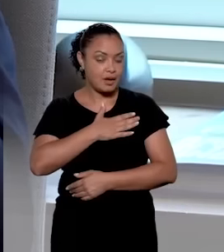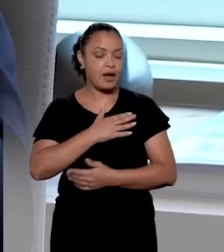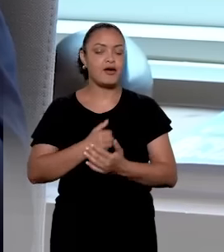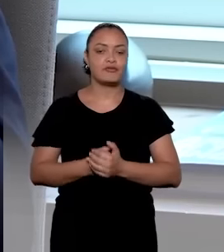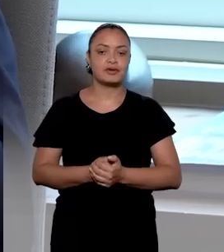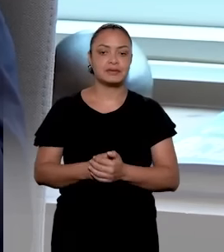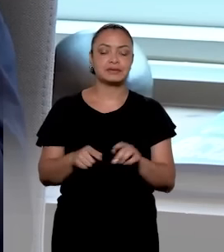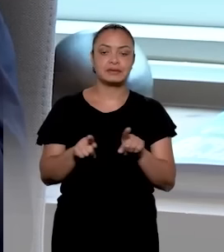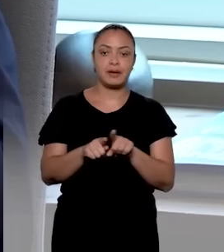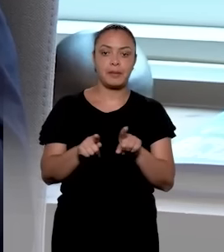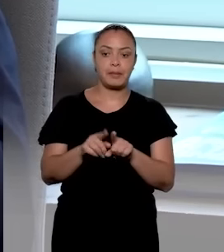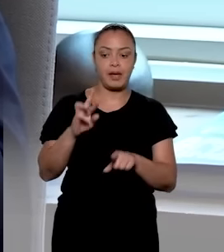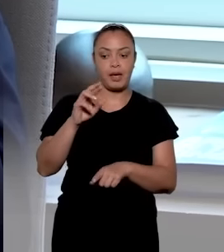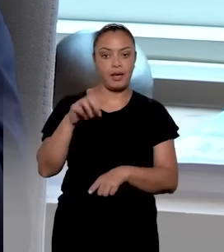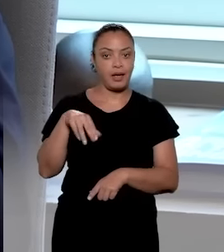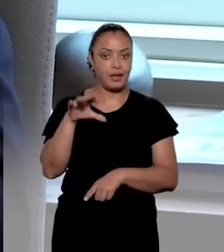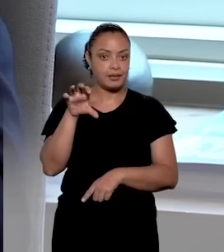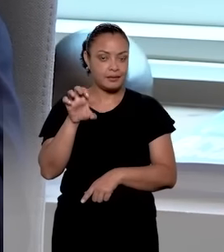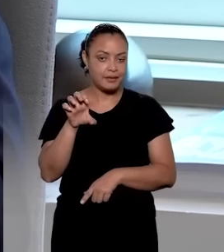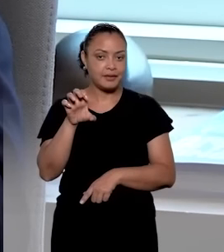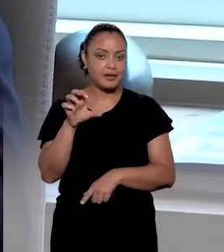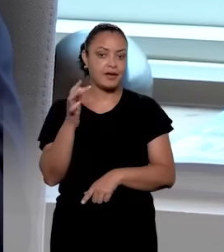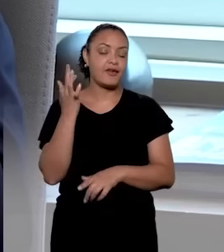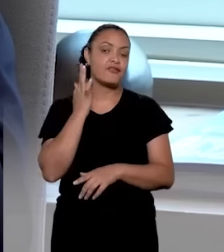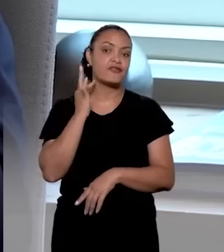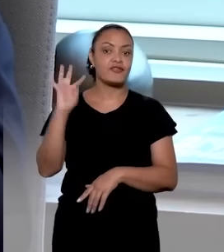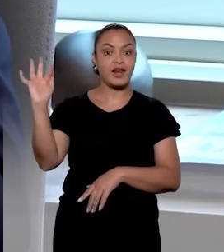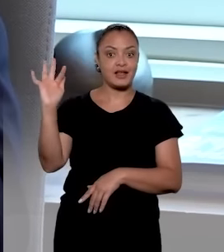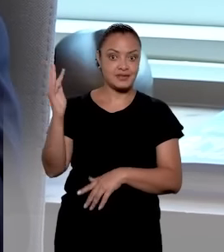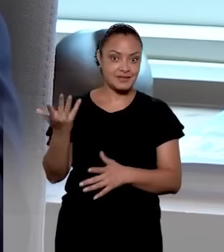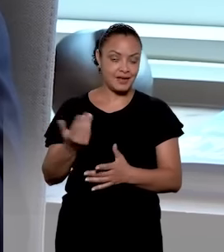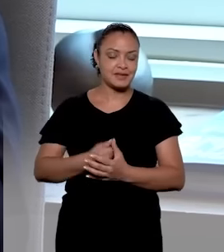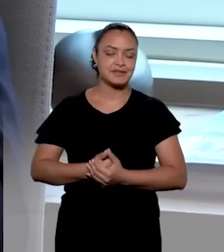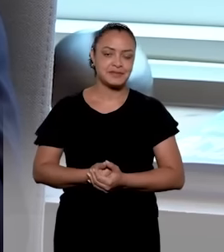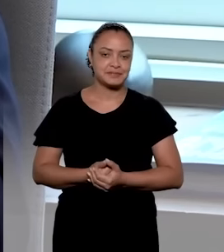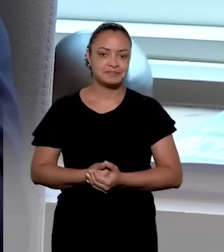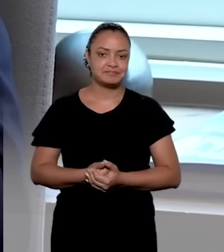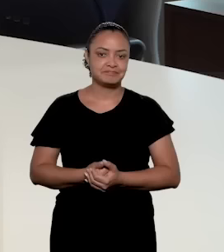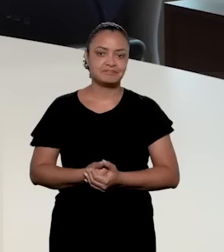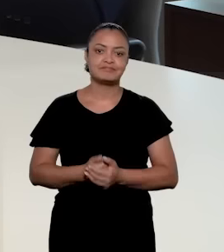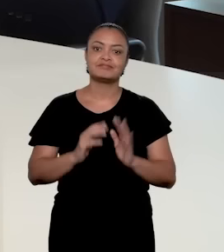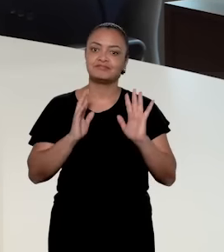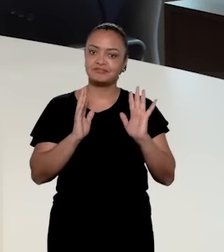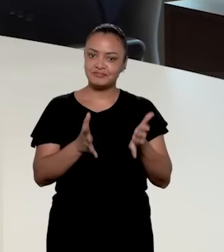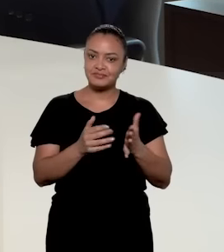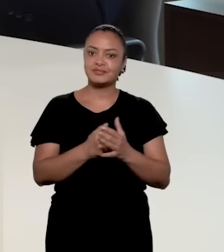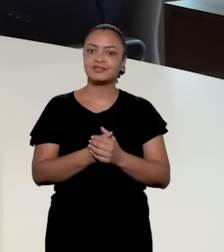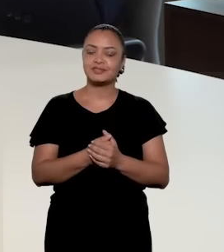muito do Charles Trenet e minha mãe da Édith Piaf, ouvia música em francês. Eles adoravam...